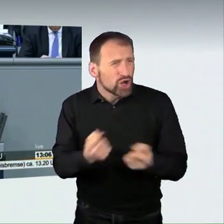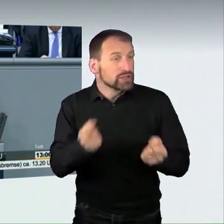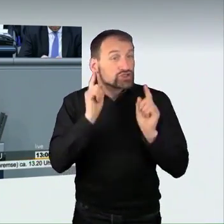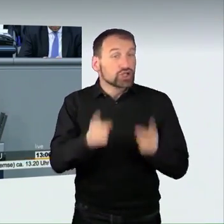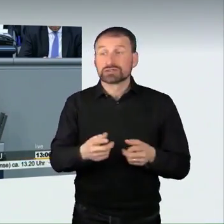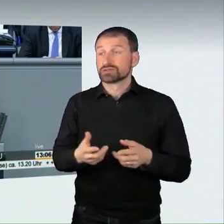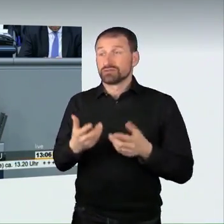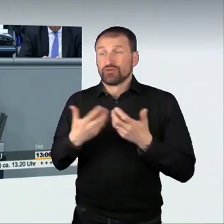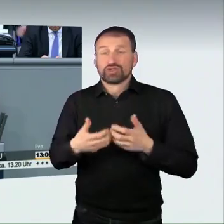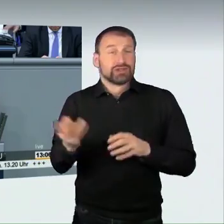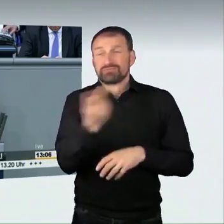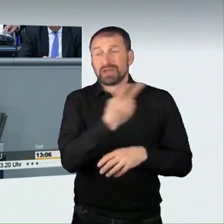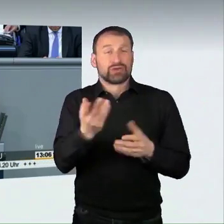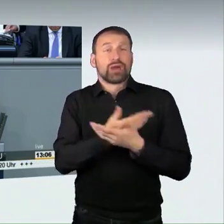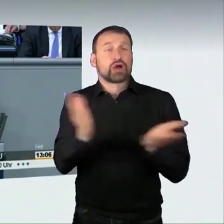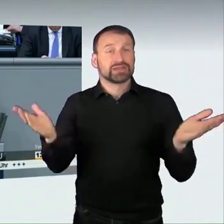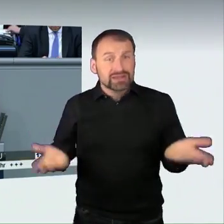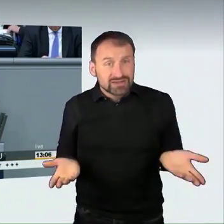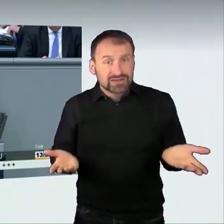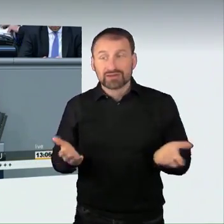oder sei es in Gebieten mit tatsächlich vorhandenen Leerständen.